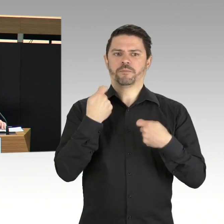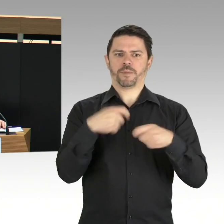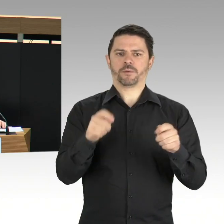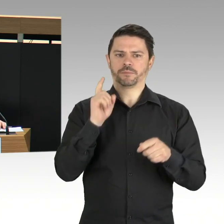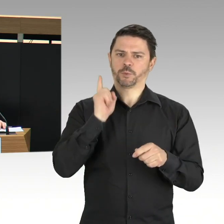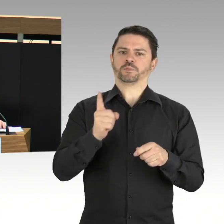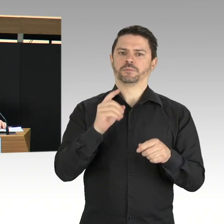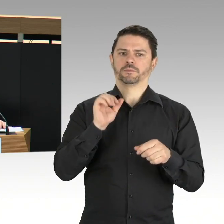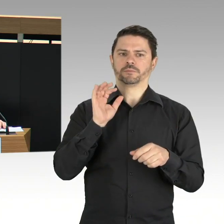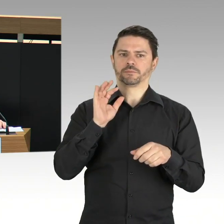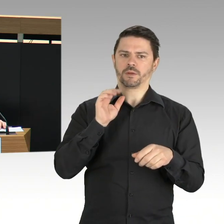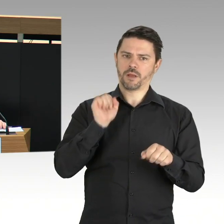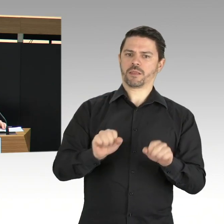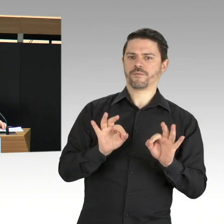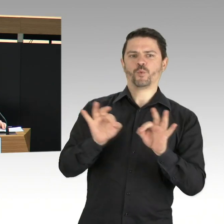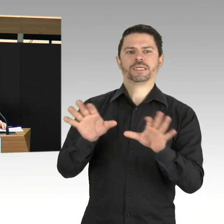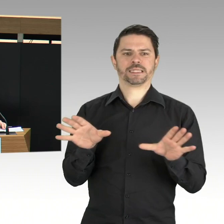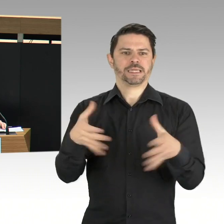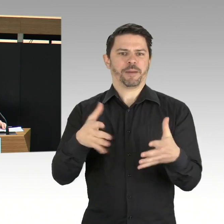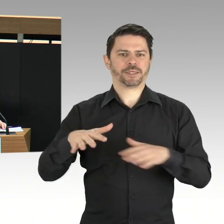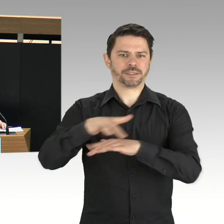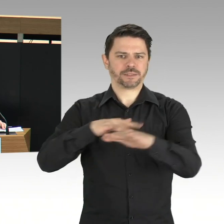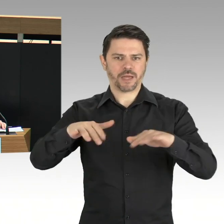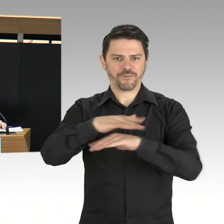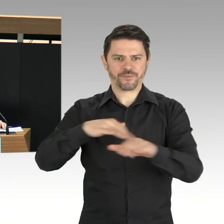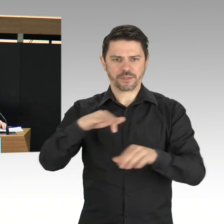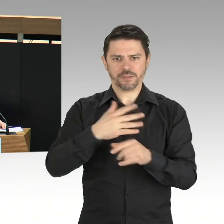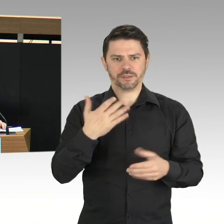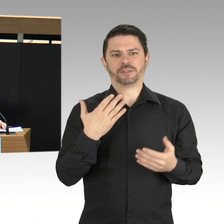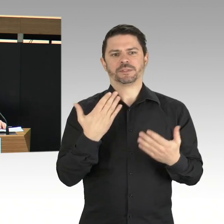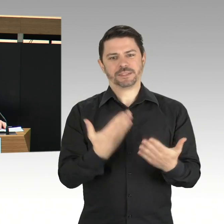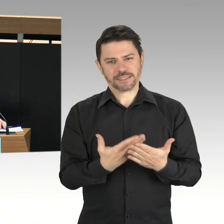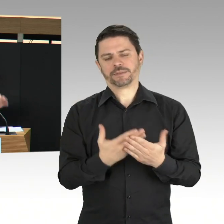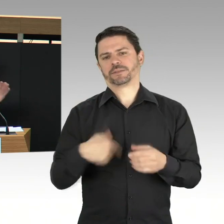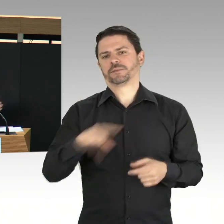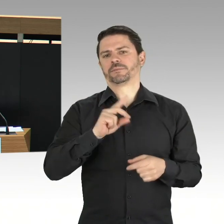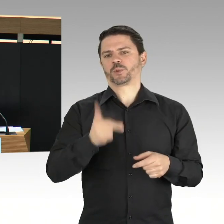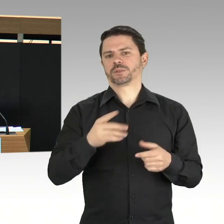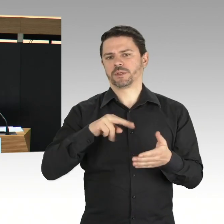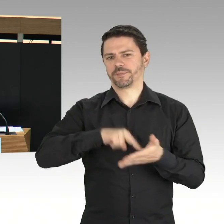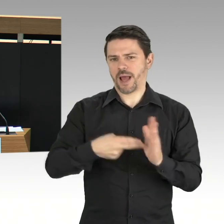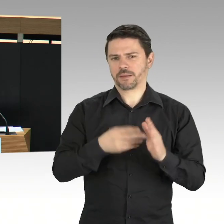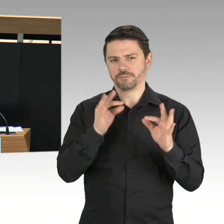nach der Zeit des Mietendeckels verhindern und auch die ortsübliche Vergleichsmiete durch die Sammlung der Mietpreise auch bilden können,